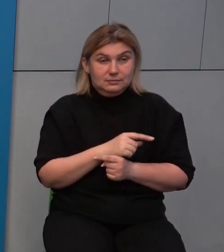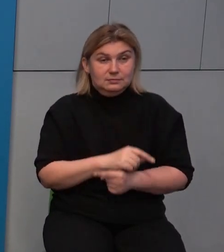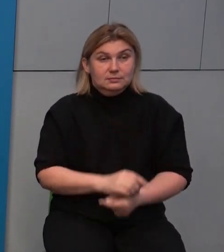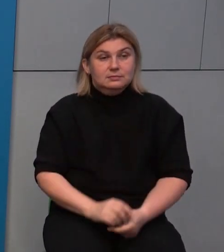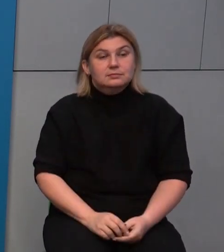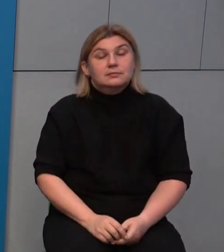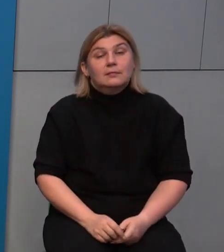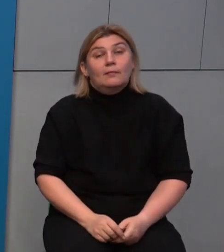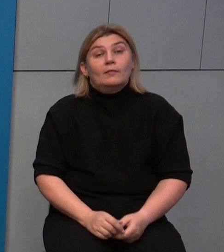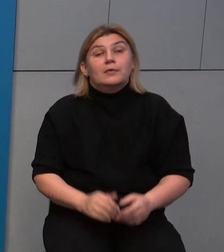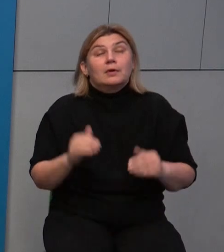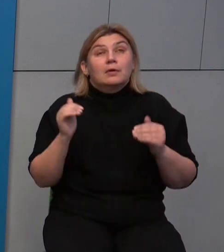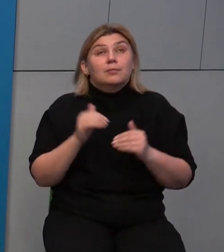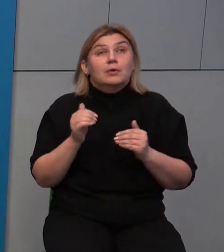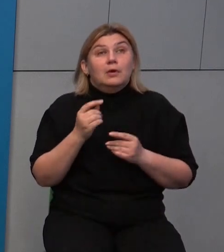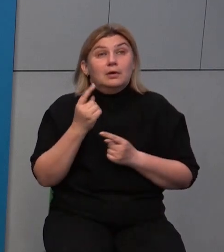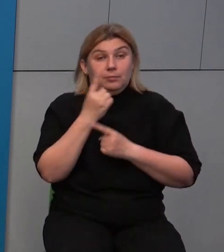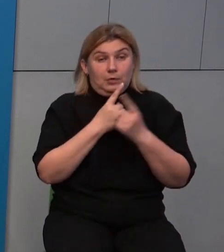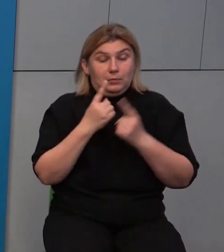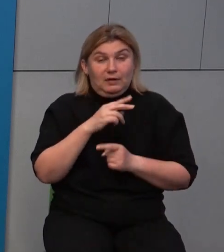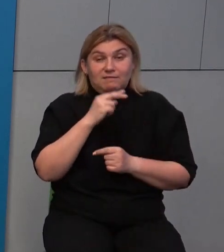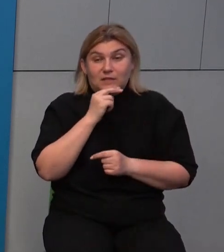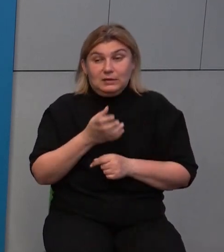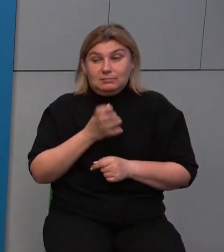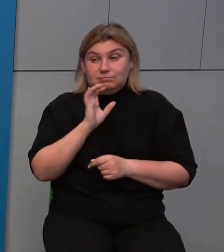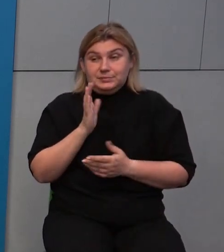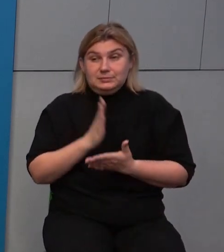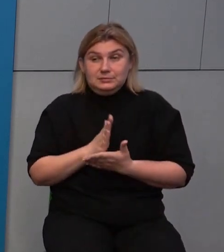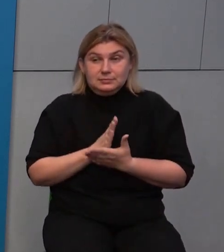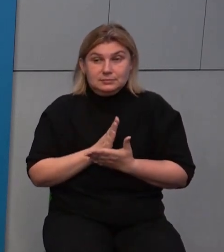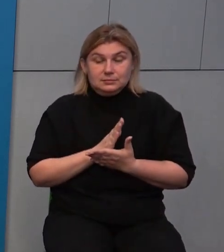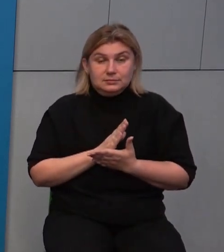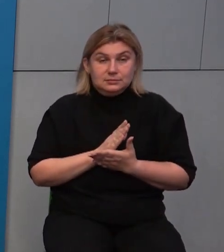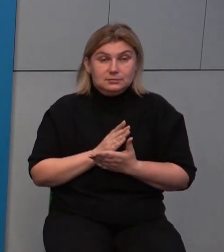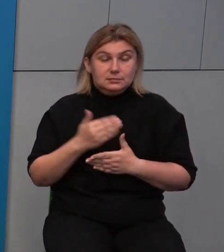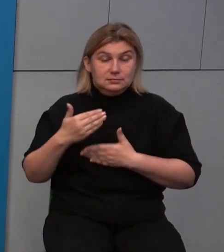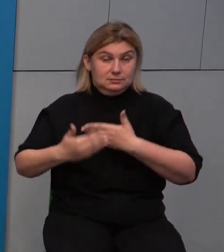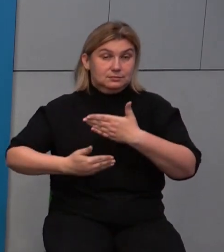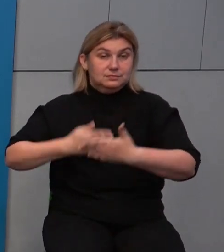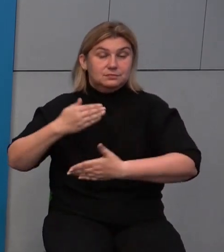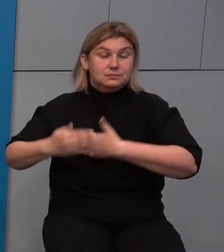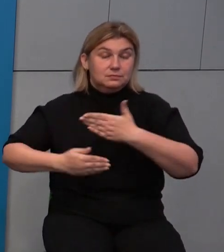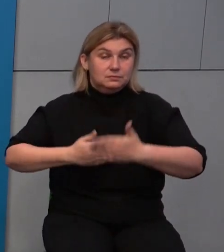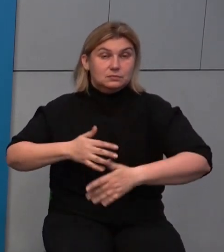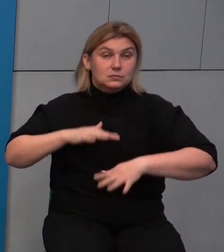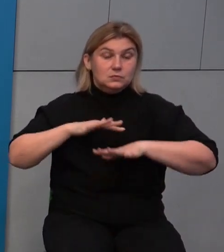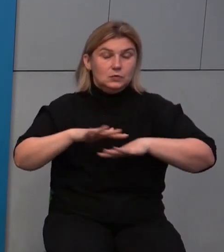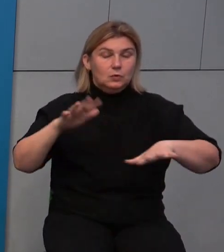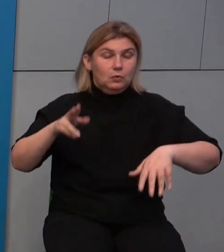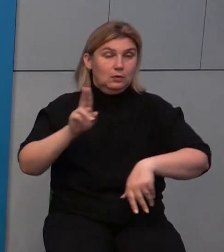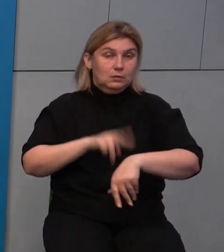można było przełknąć tylko wodę. I tak to trwało bardzo dużo godzin, zanim człowiek zrozumiał,